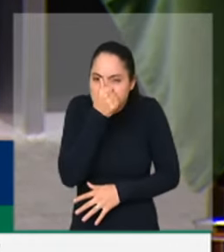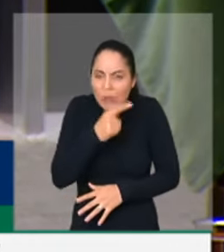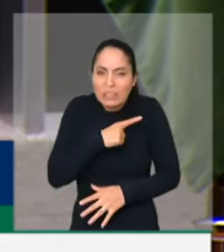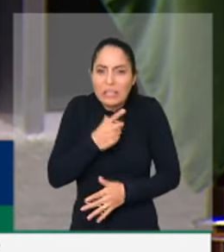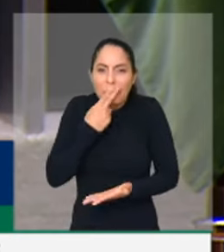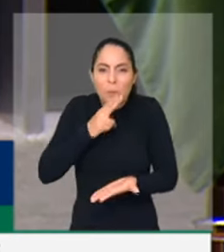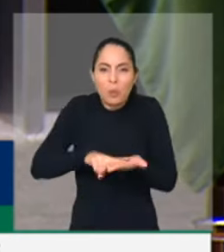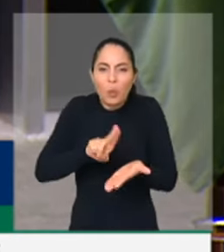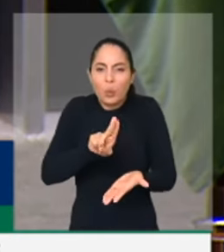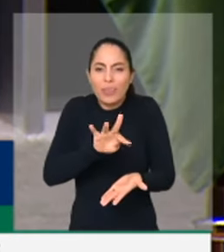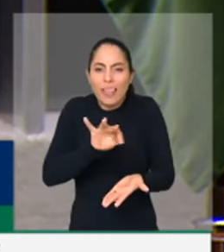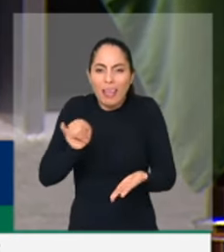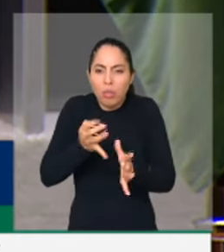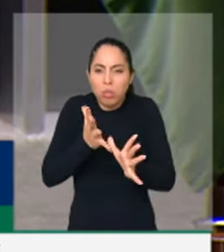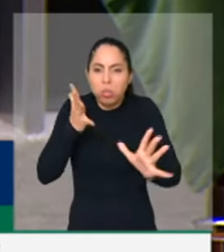LUIZINHO PERMITE QUE... QUE PESSOAS FÍSICAS OU PESSOAS